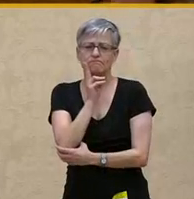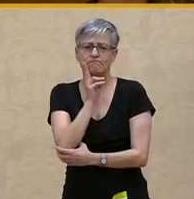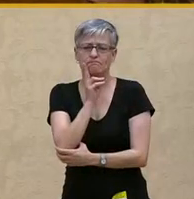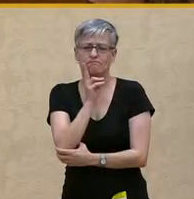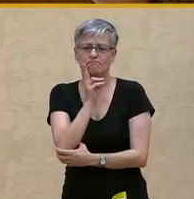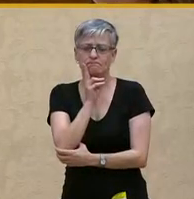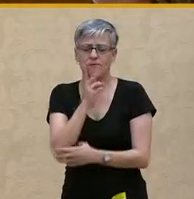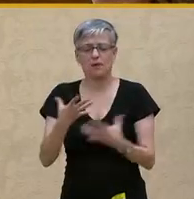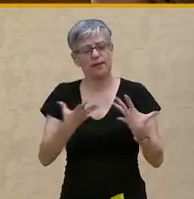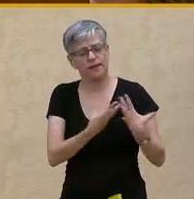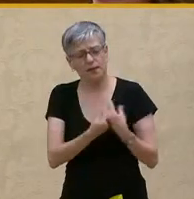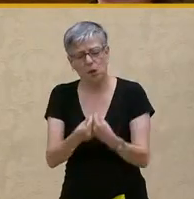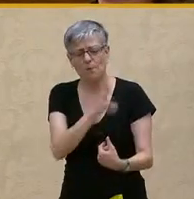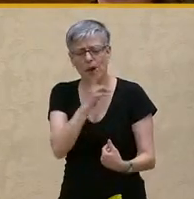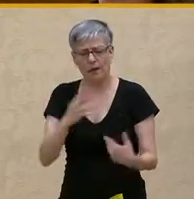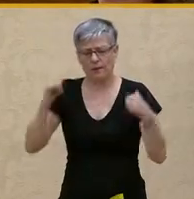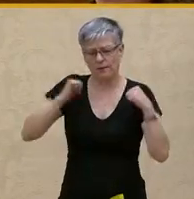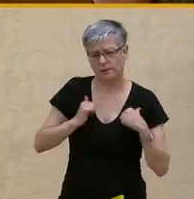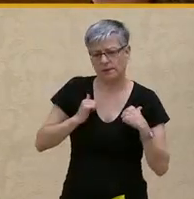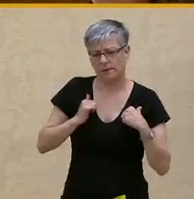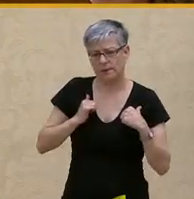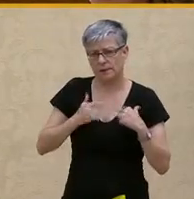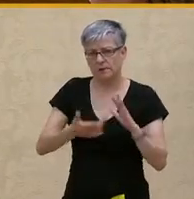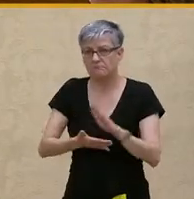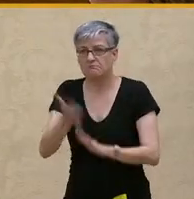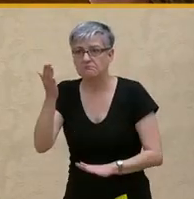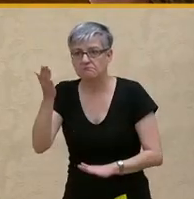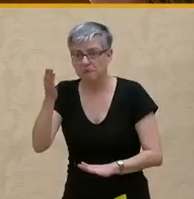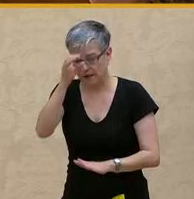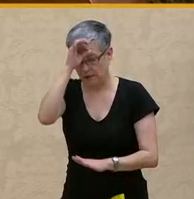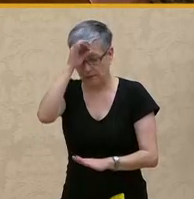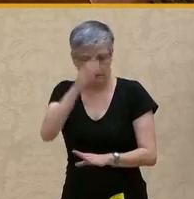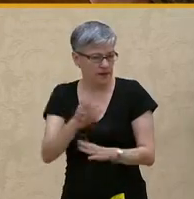me iba con mi madre y me daba la mochila, yo me iba, no tenía ni idea. Hasta que, a los nueve